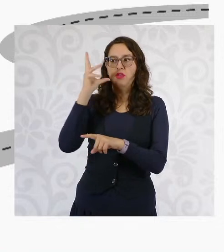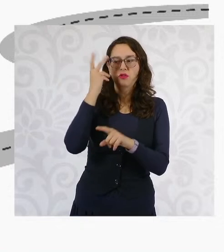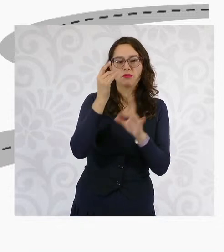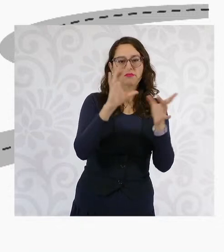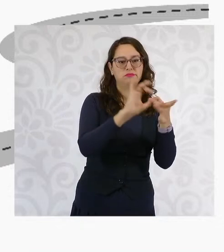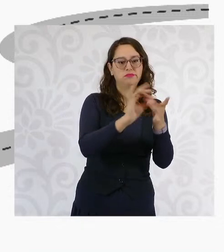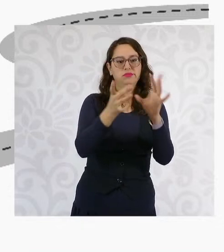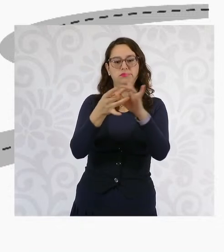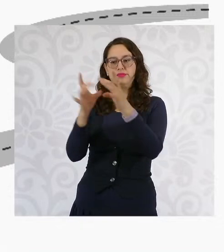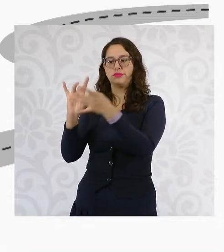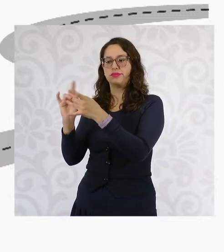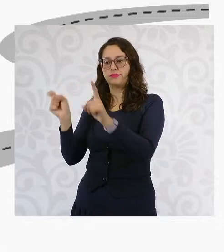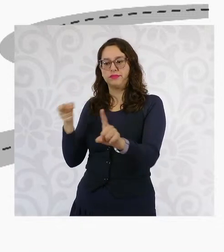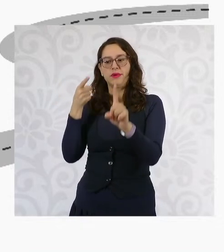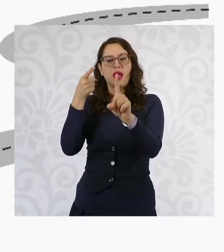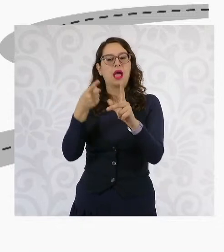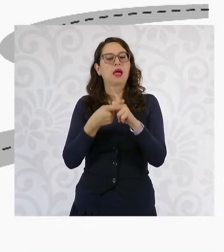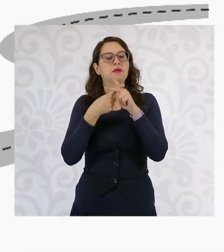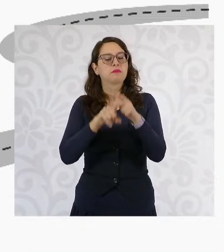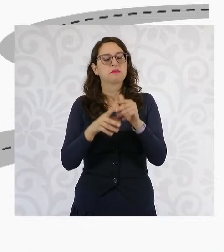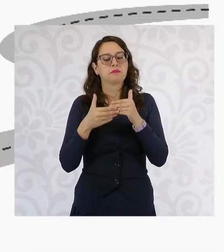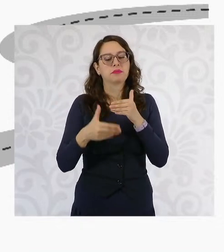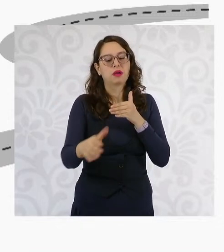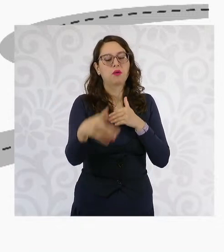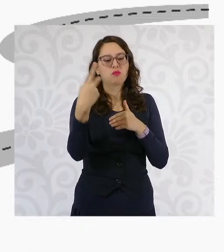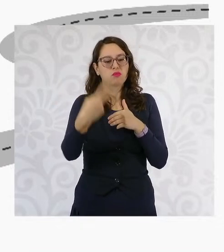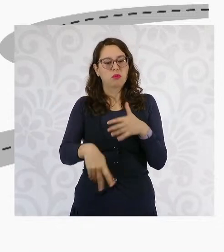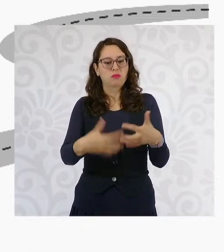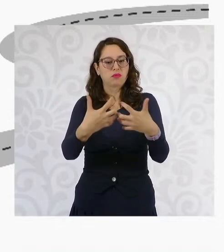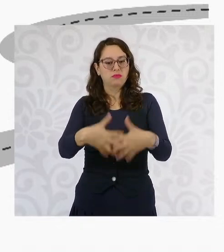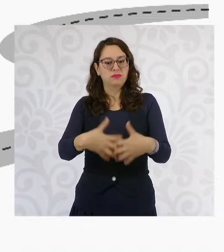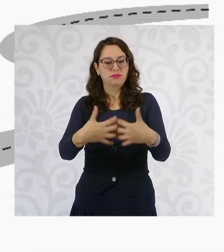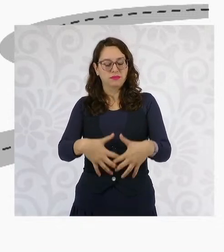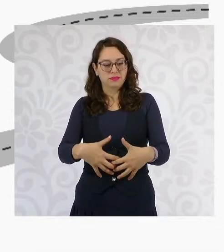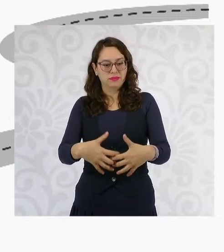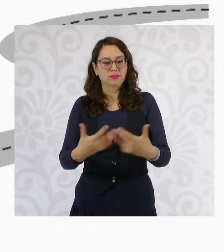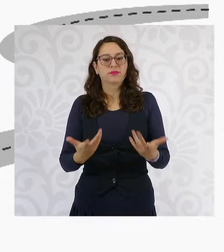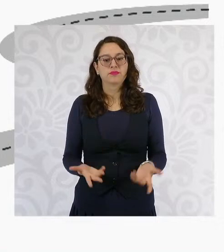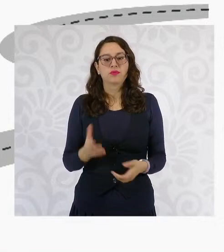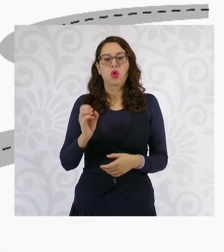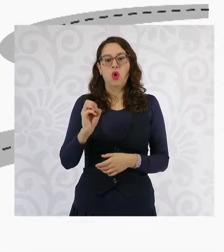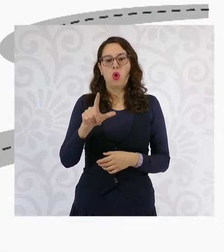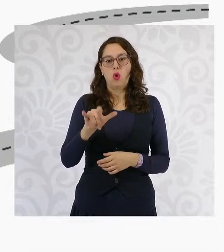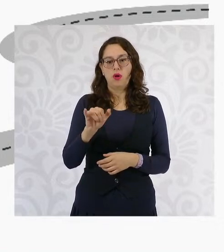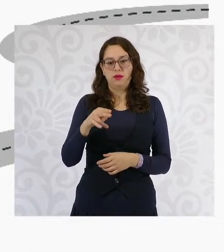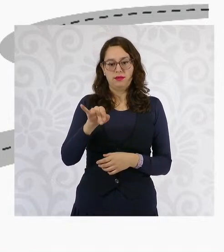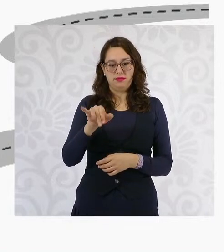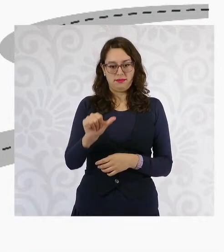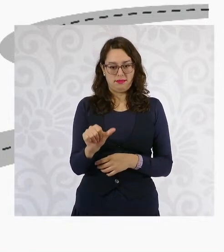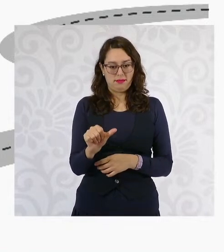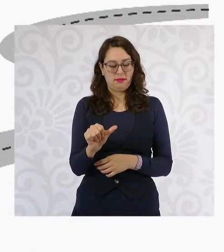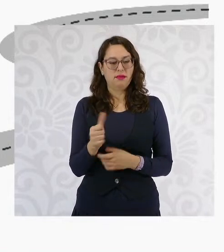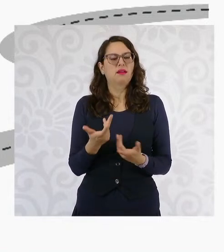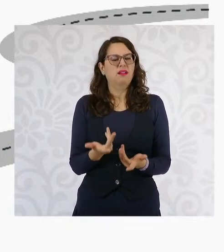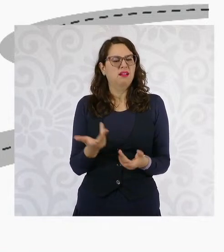de ser un parteaguas en la industria mexicana a través de olía se busca lograr una transferencia